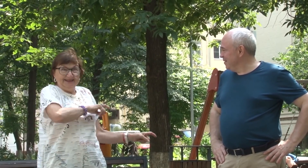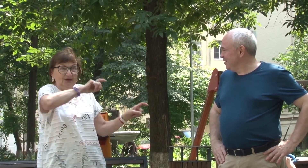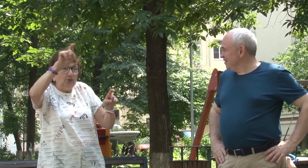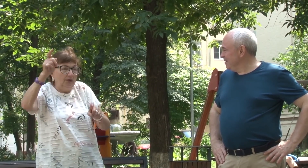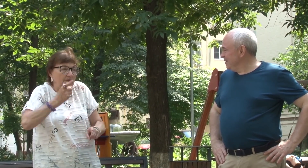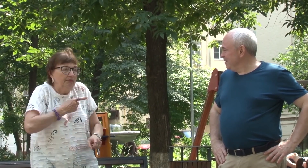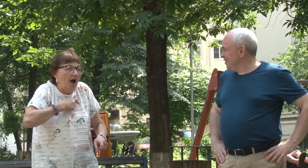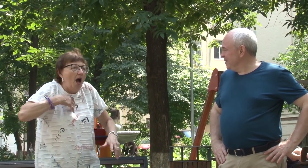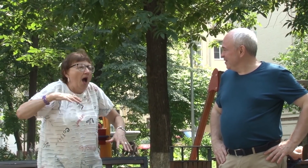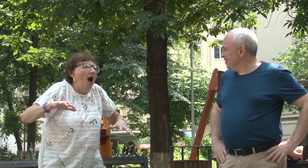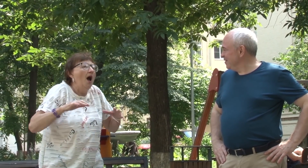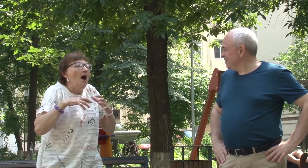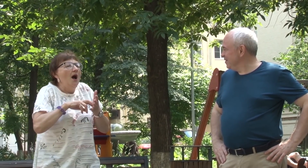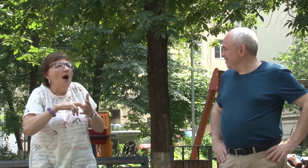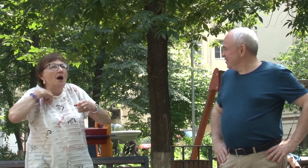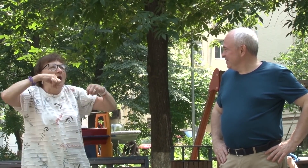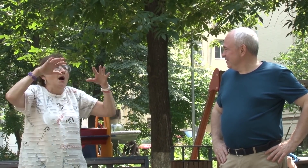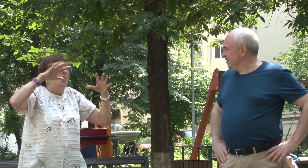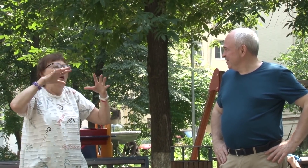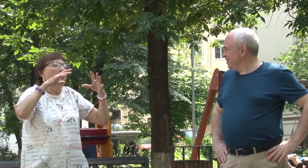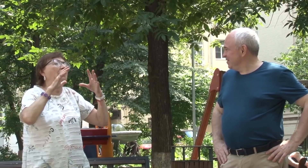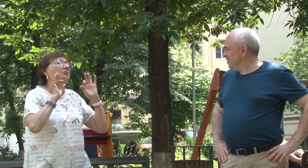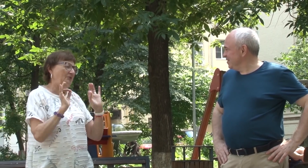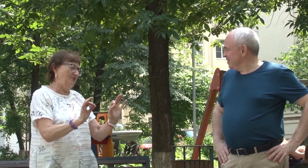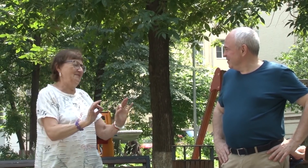Когда переехала в отдельную квартиру, я не сразу освоилась, включала свет. Потом все вошло в норму.